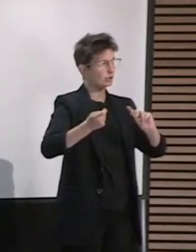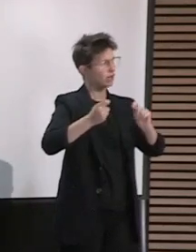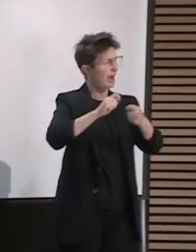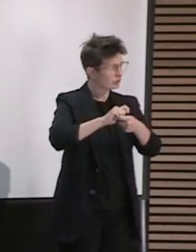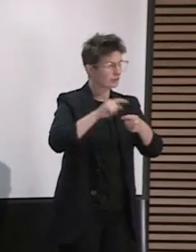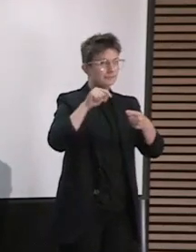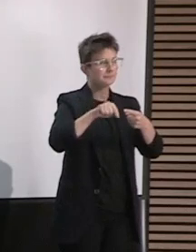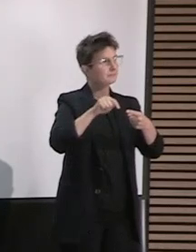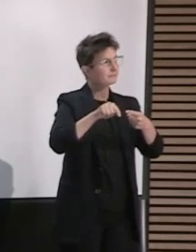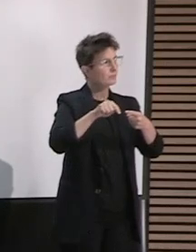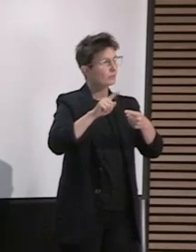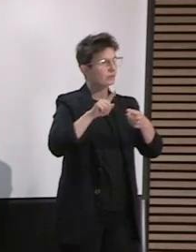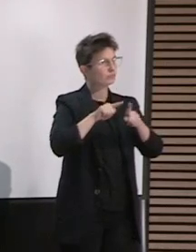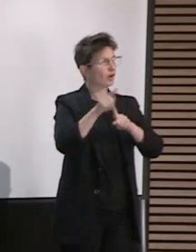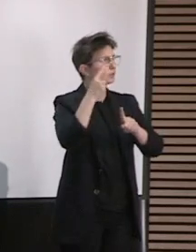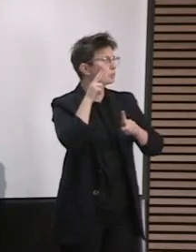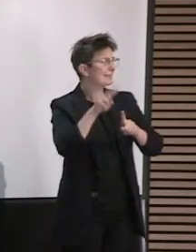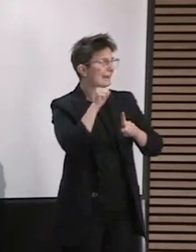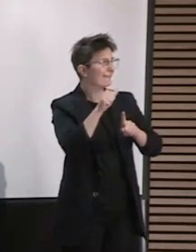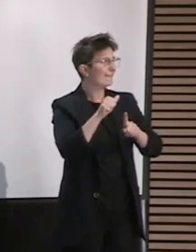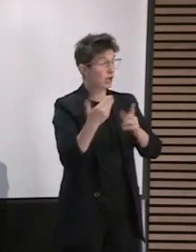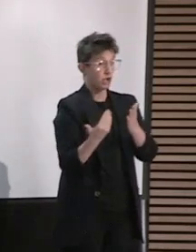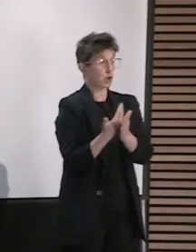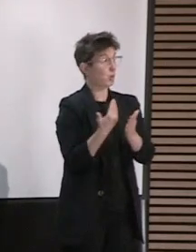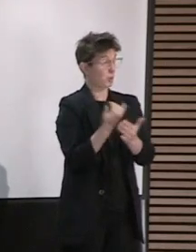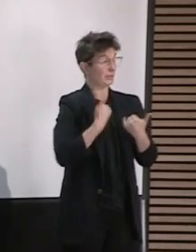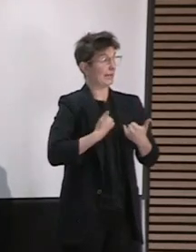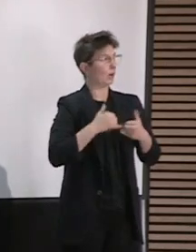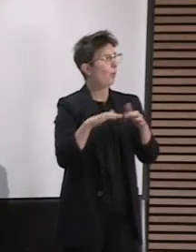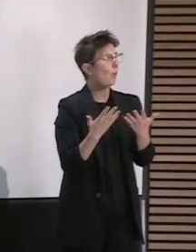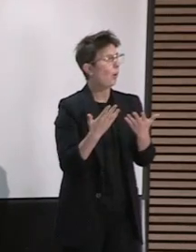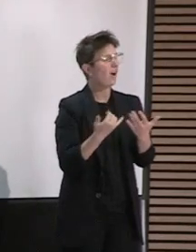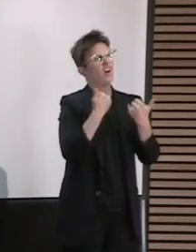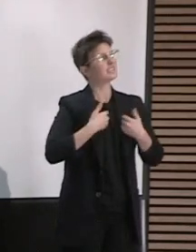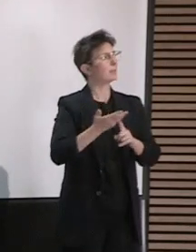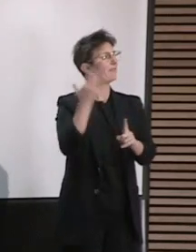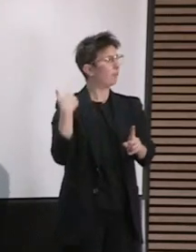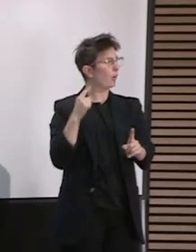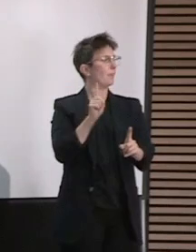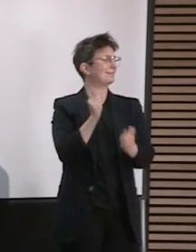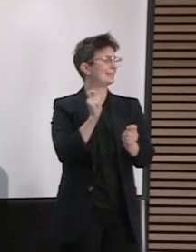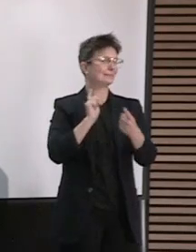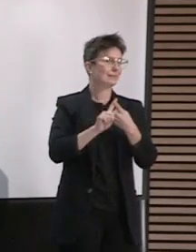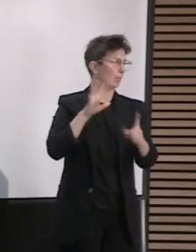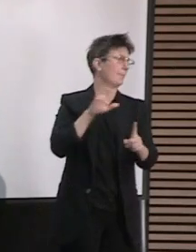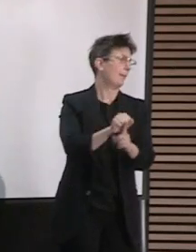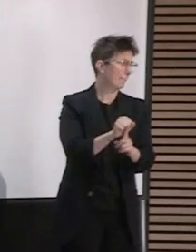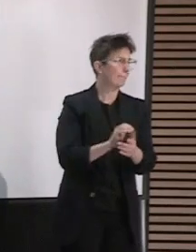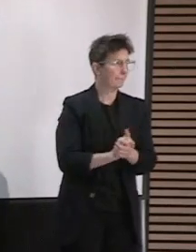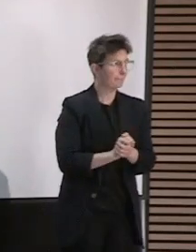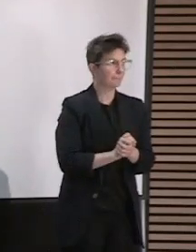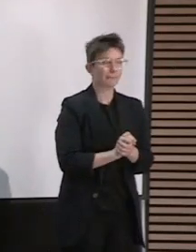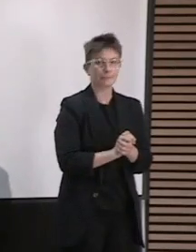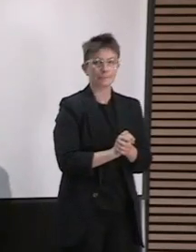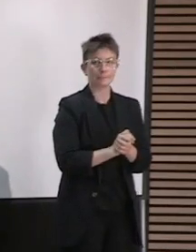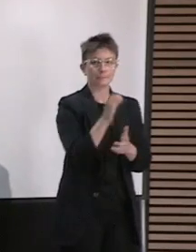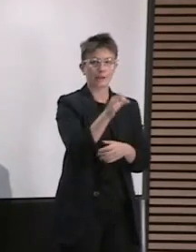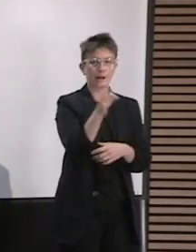tenei wa kaore ano e taea te